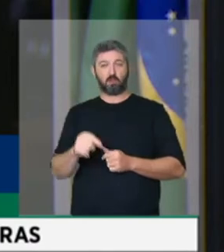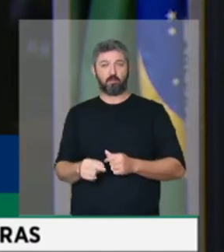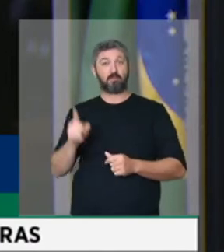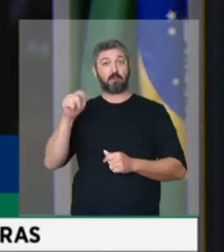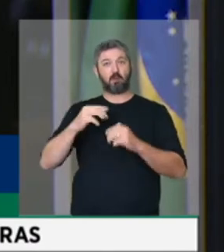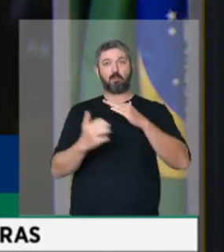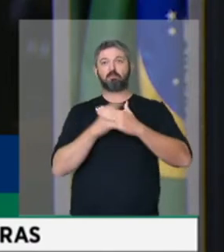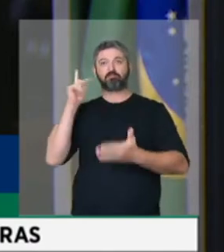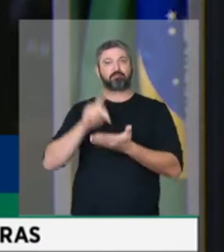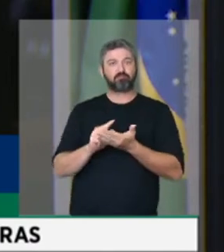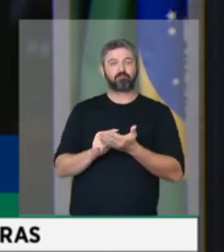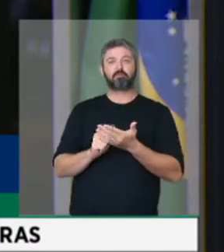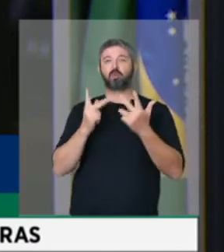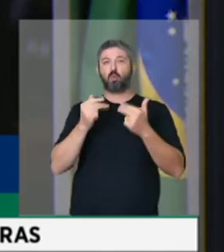SÓCIOS MINORITÁRIOS TENHAM A PARTICIPAÇÃO NA ESCOLHA DOS